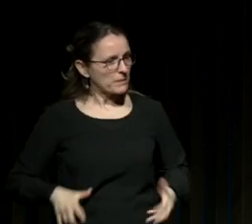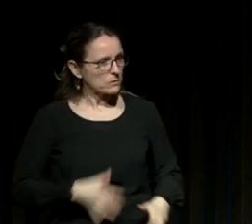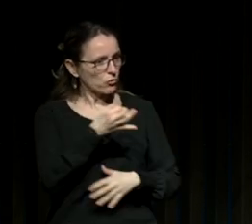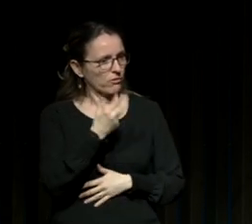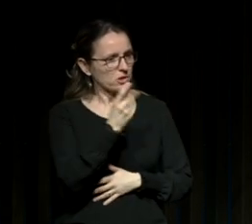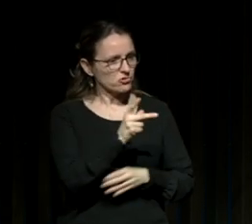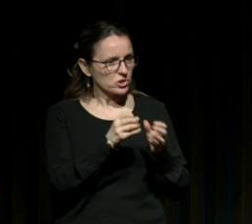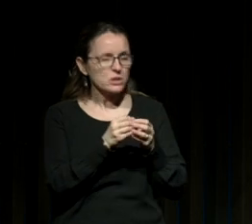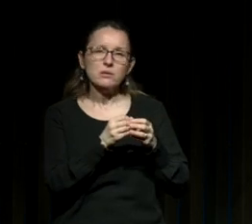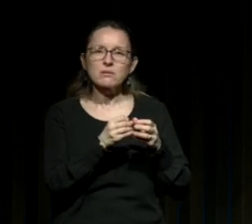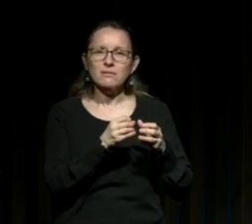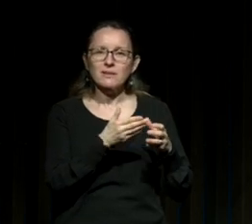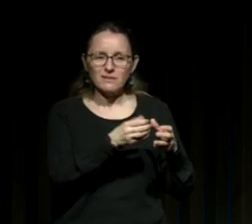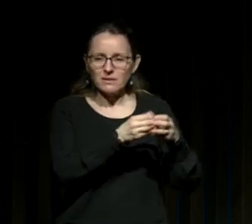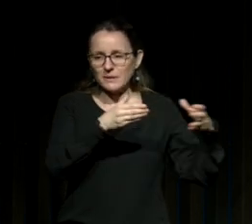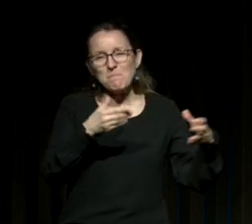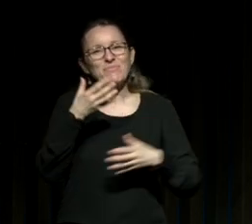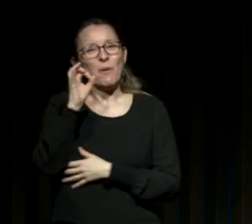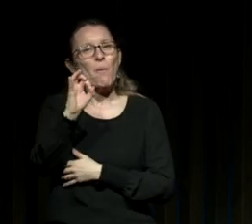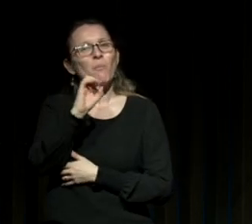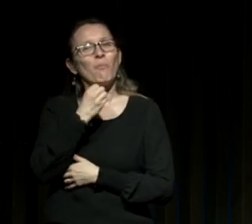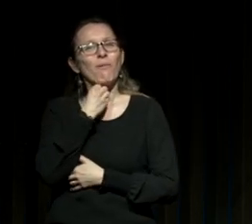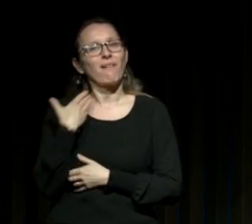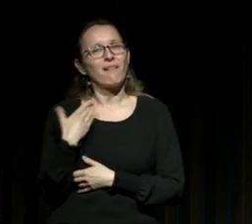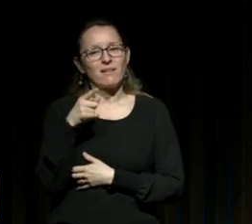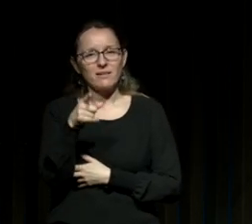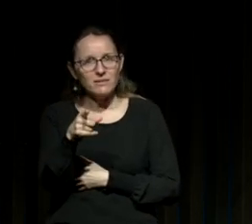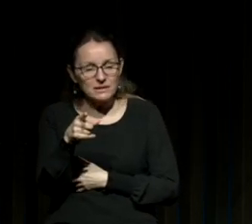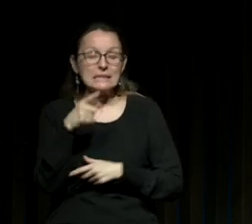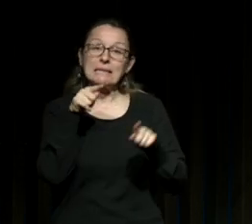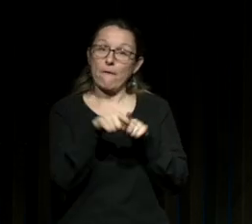petits ronds blanc représente le nombre de voitures par foyer et puis les petits ronds